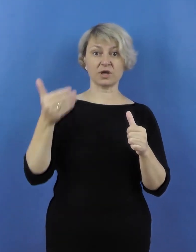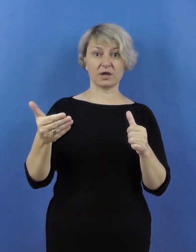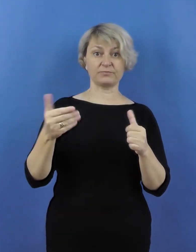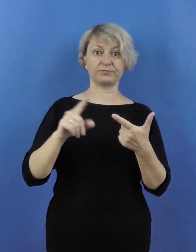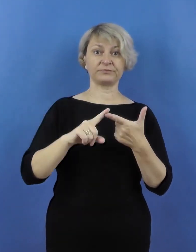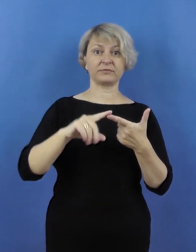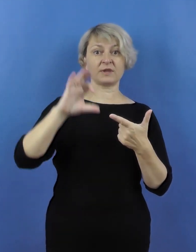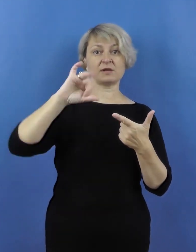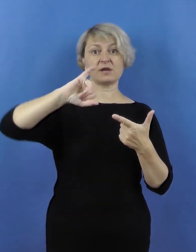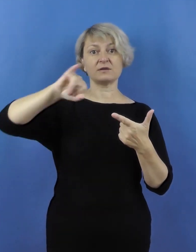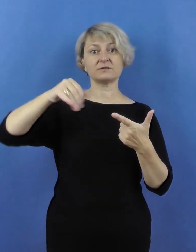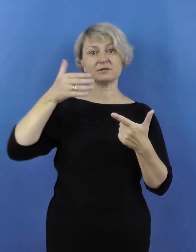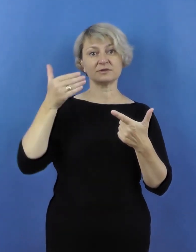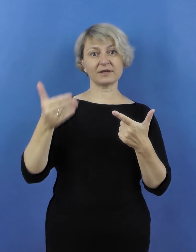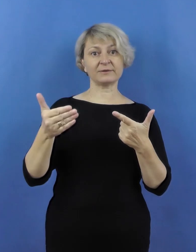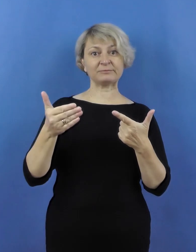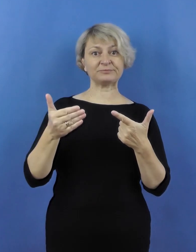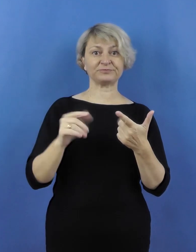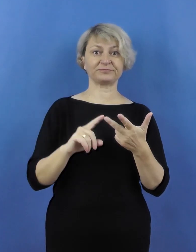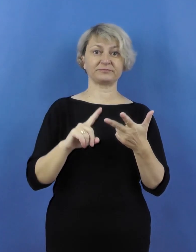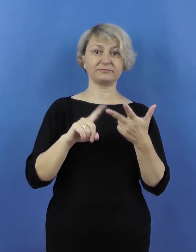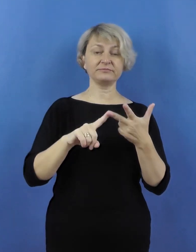SJM (System Językowo-Migowy)